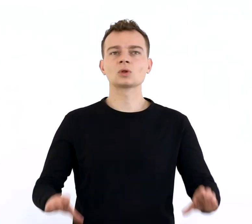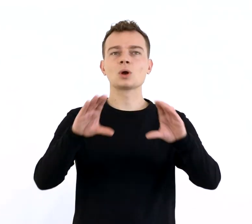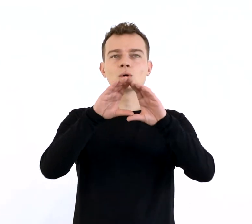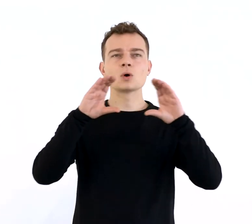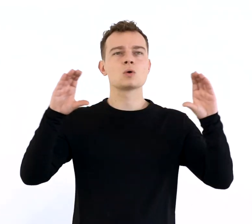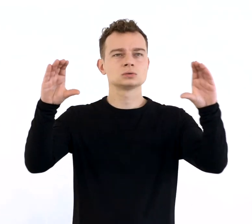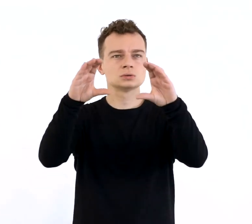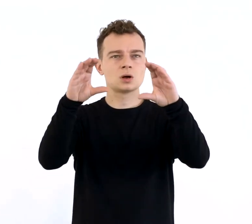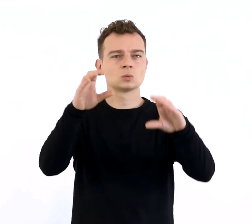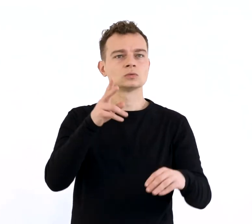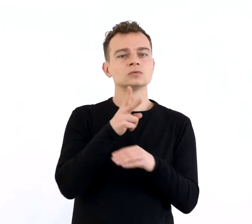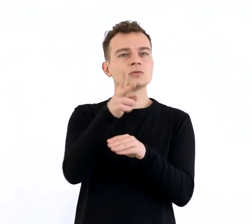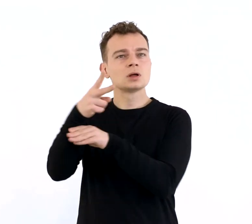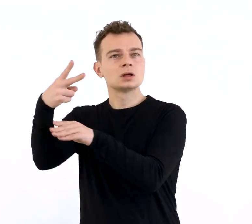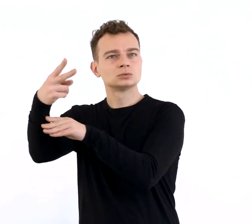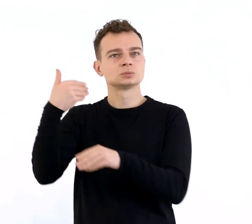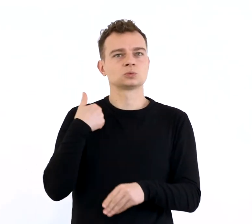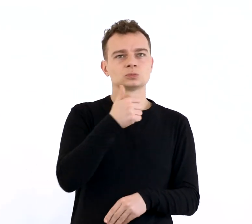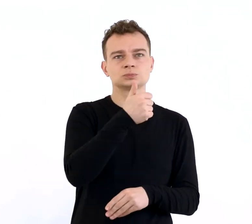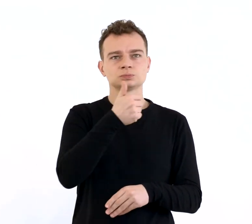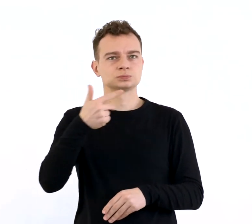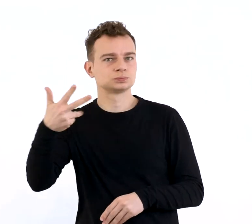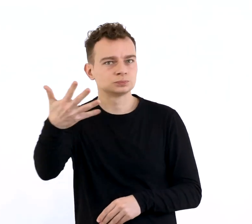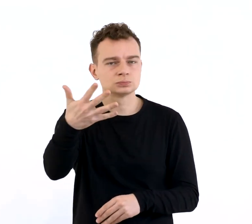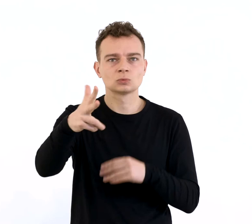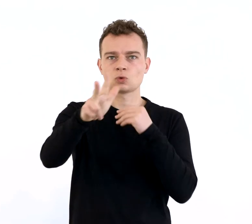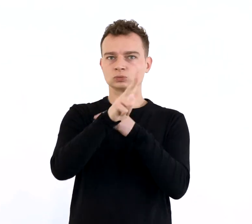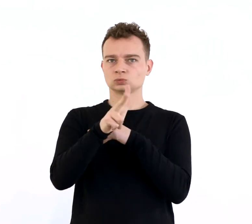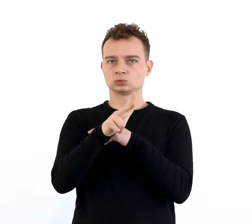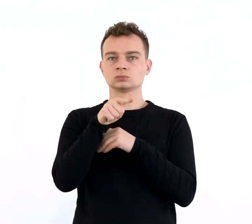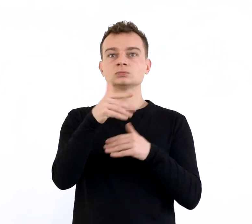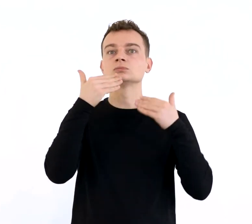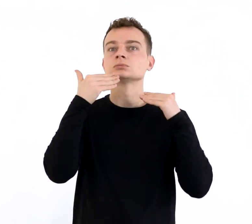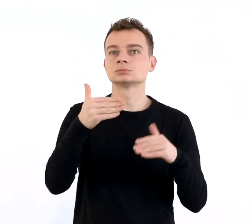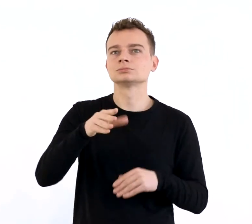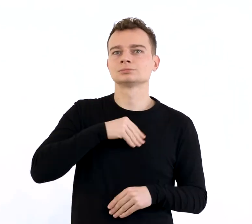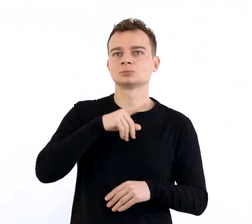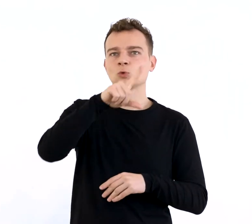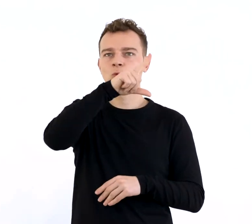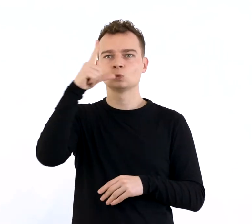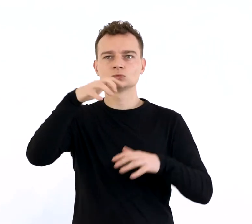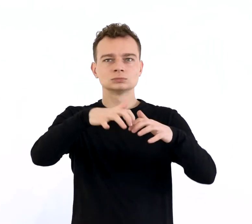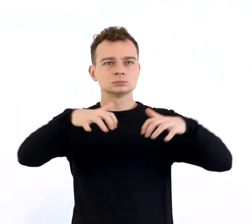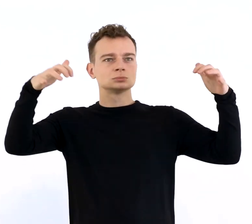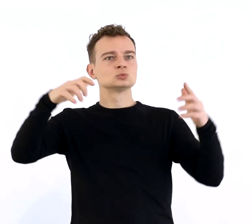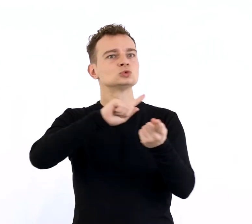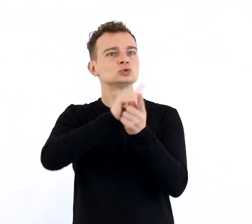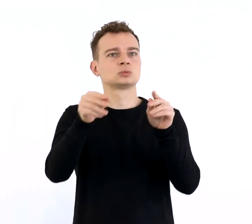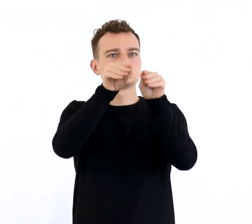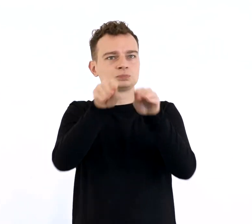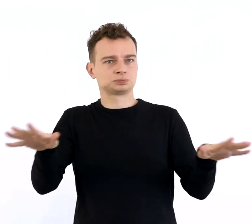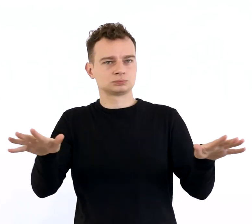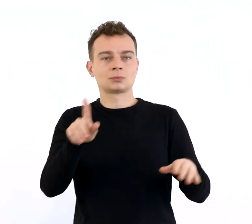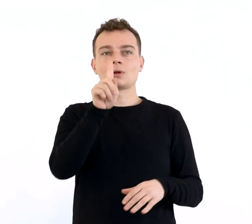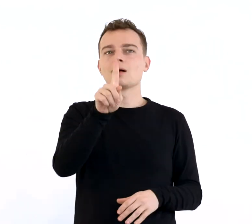Do Koloseum prowadziło 80 ponumerowanych wejść, które zapewniały szybkie opuszczenie widowni przez widzów